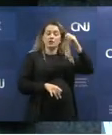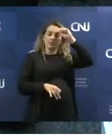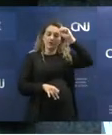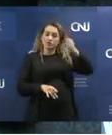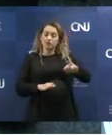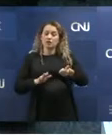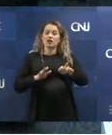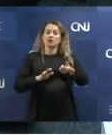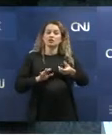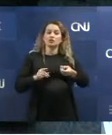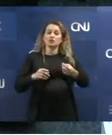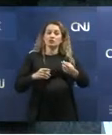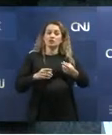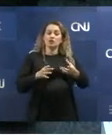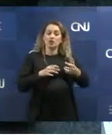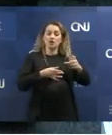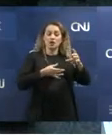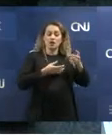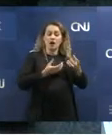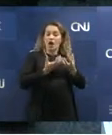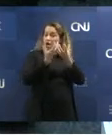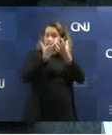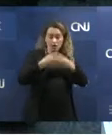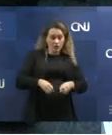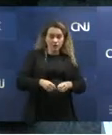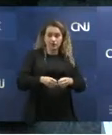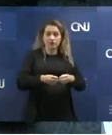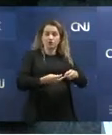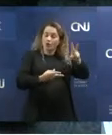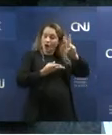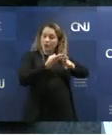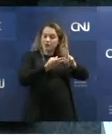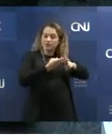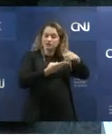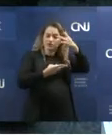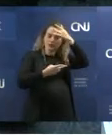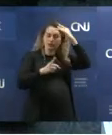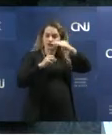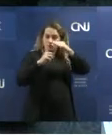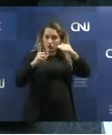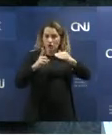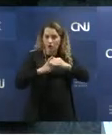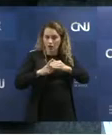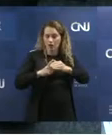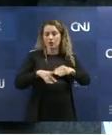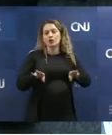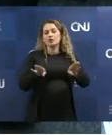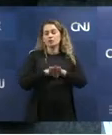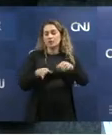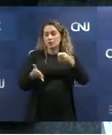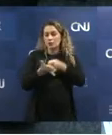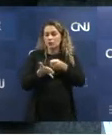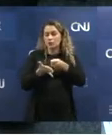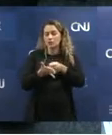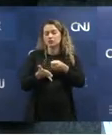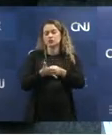concedendo lhe a liberdade condicional com a imposição de medidas cautelares no período entre 30 de maio de